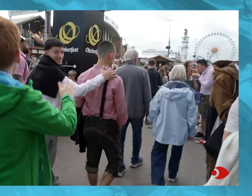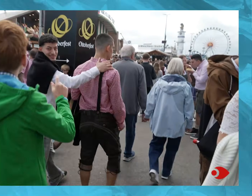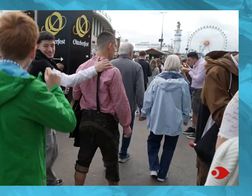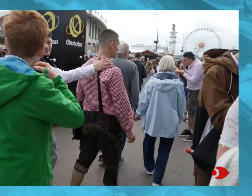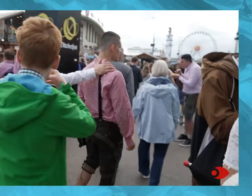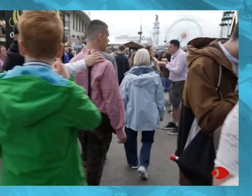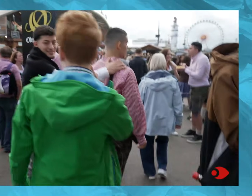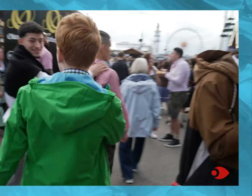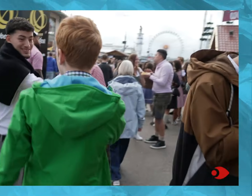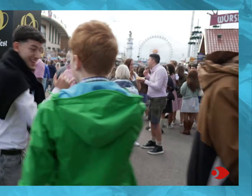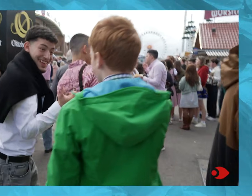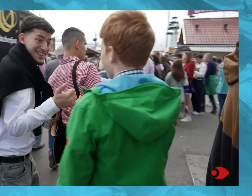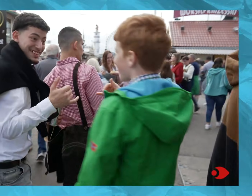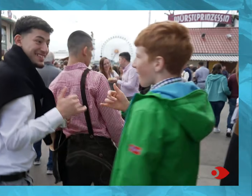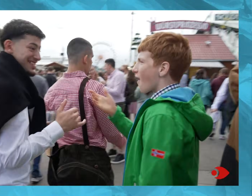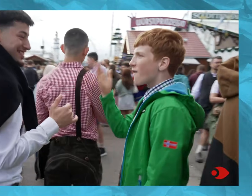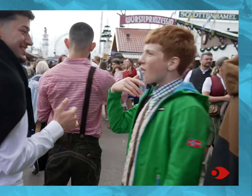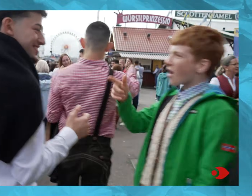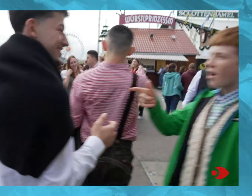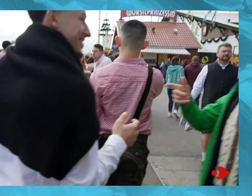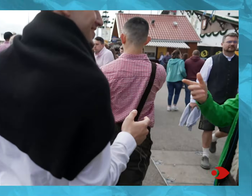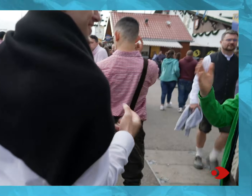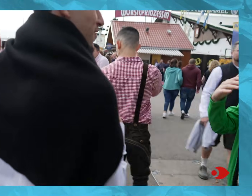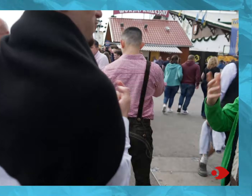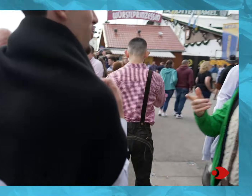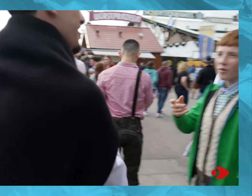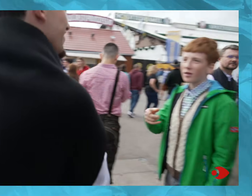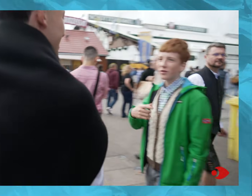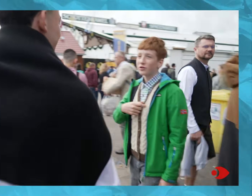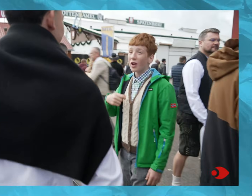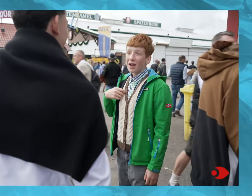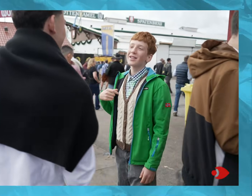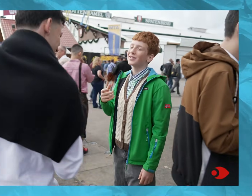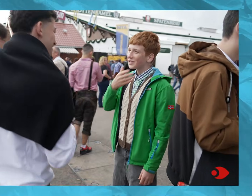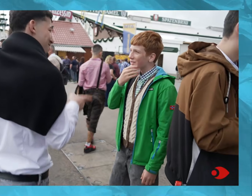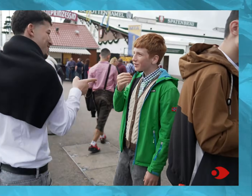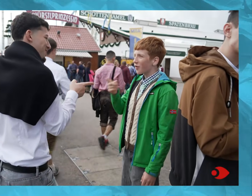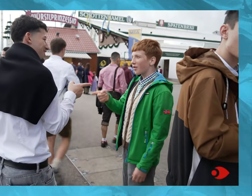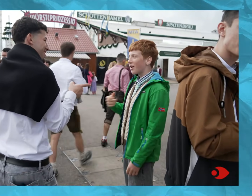Hey, kann ich dich kurz was fragen? - Ja. Woher kommst du? - Aus der Schweiz. Ah, aus der Schweiz. Schön! - Und du?